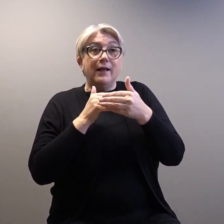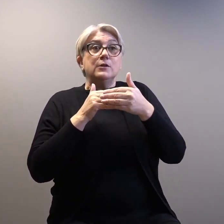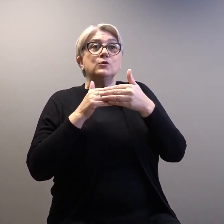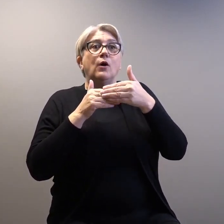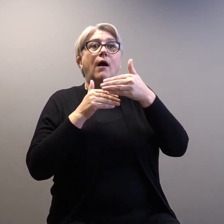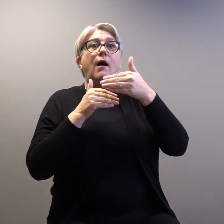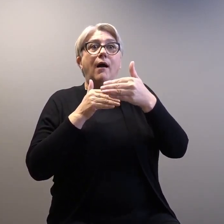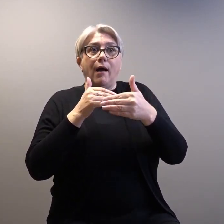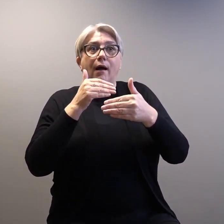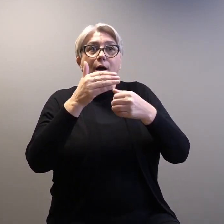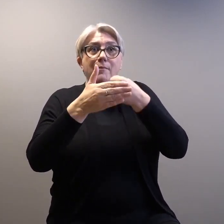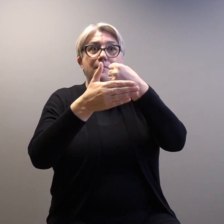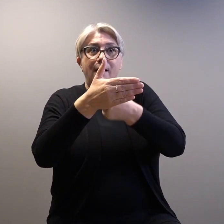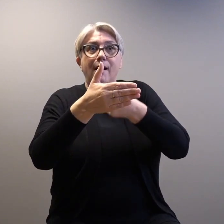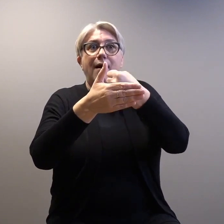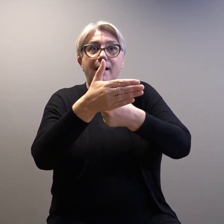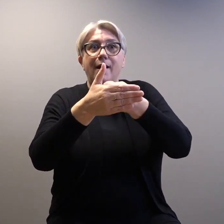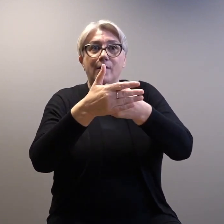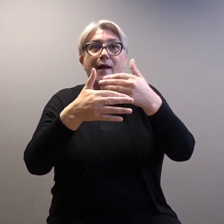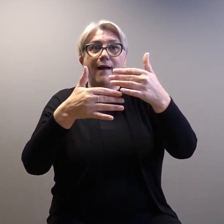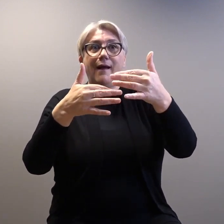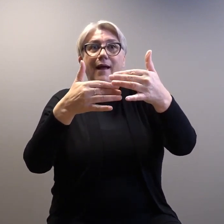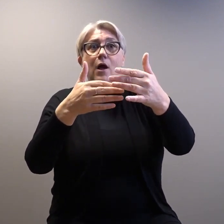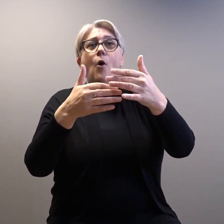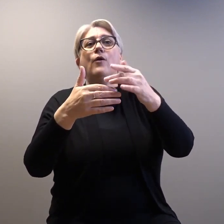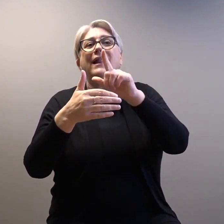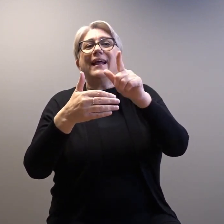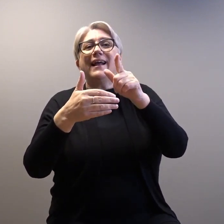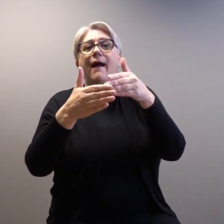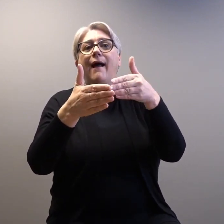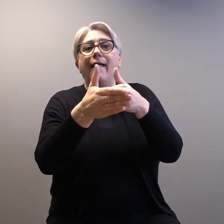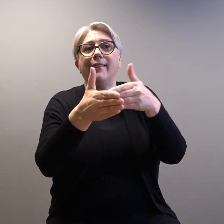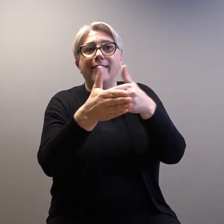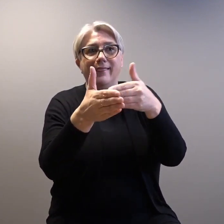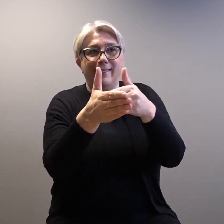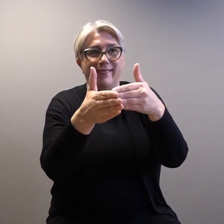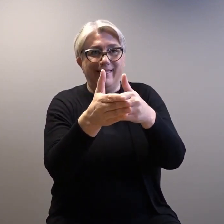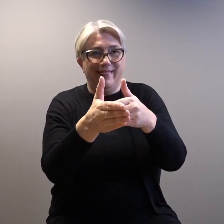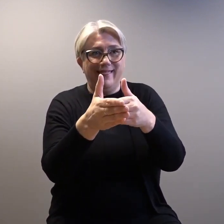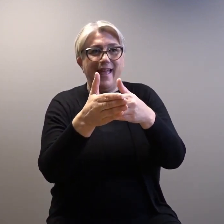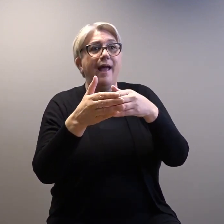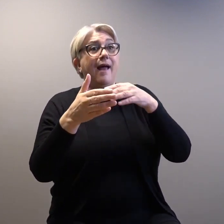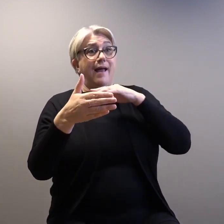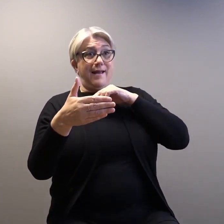fóru að nást markviss skref í baráttunni en einnig komu í ljós frekari hindranir.